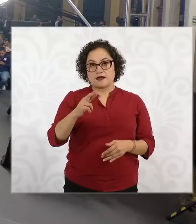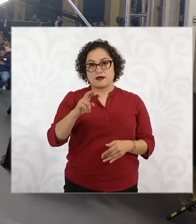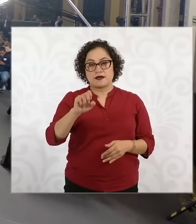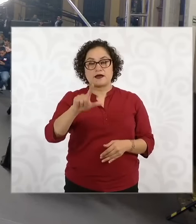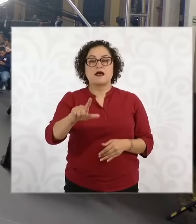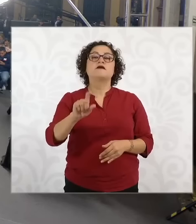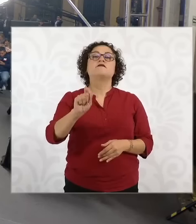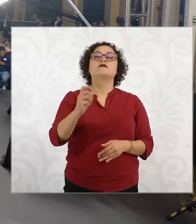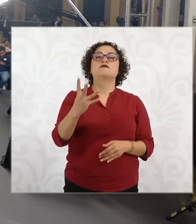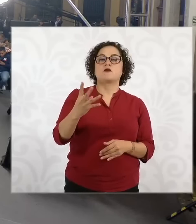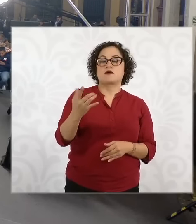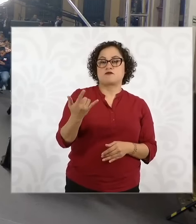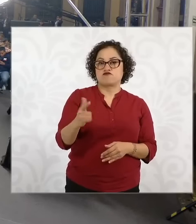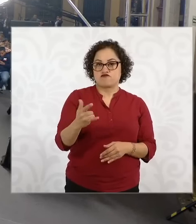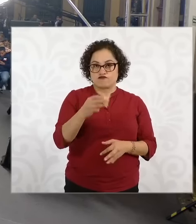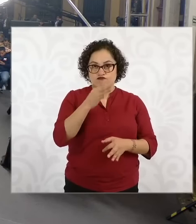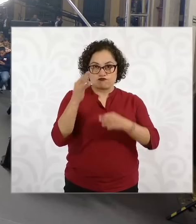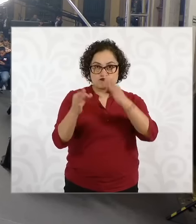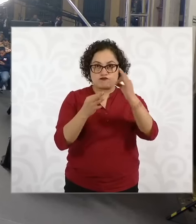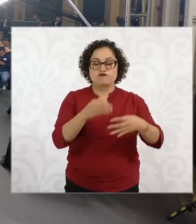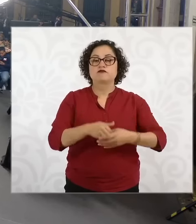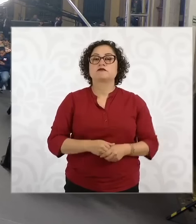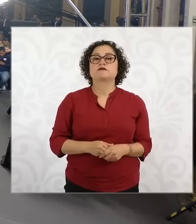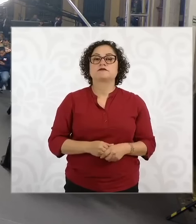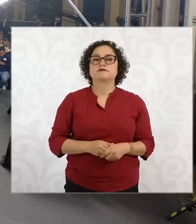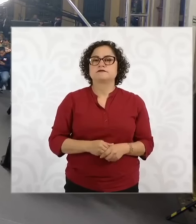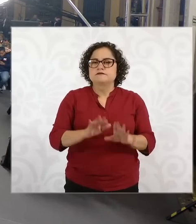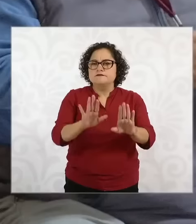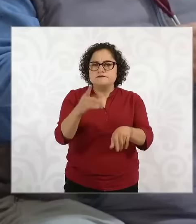con toda esta nueva infraestructura que están anunciando eh que va a haber en su